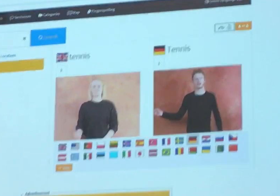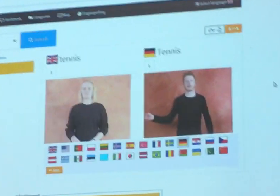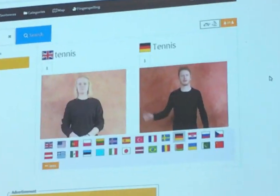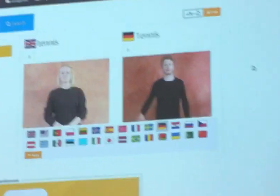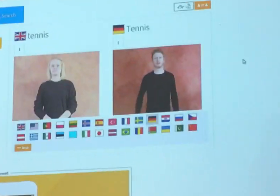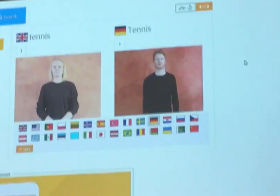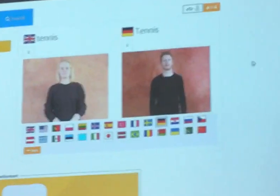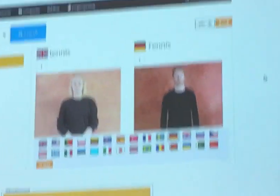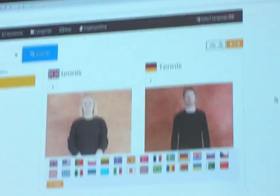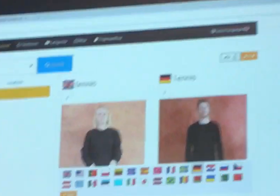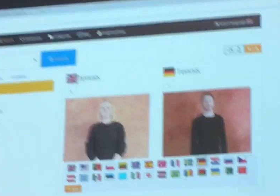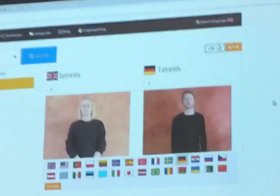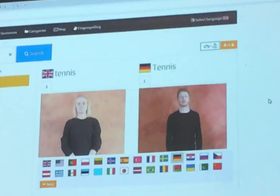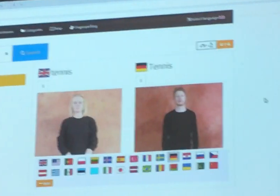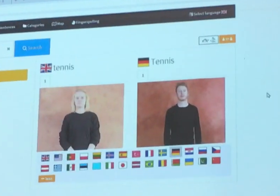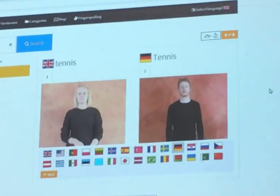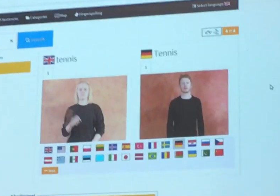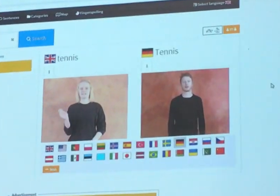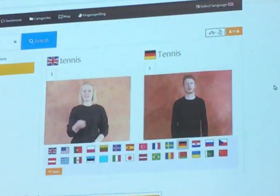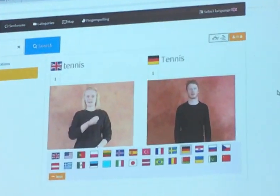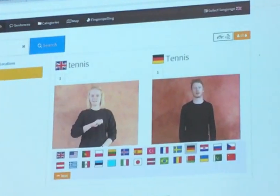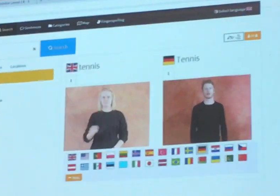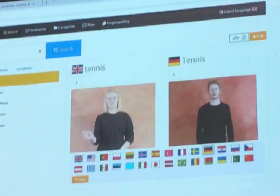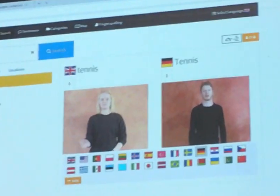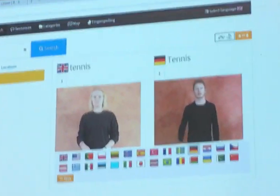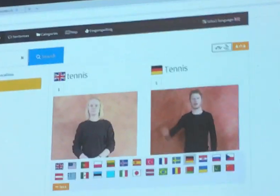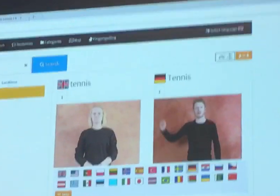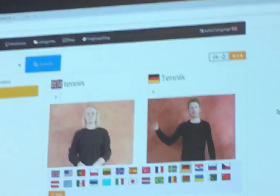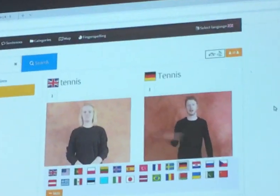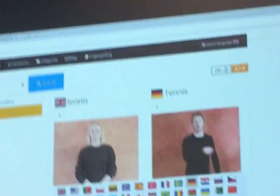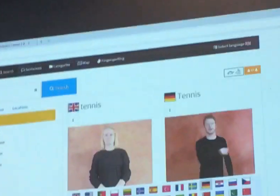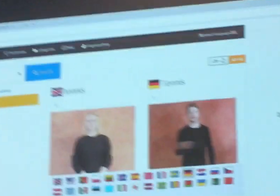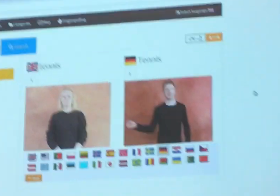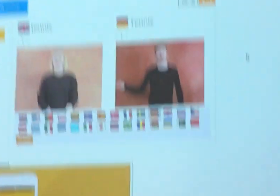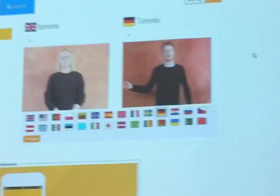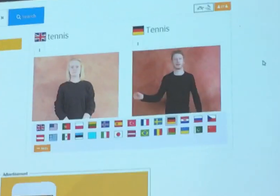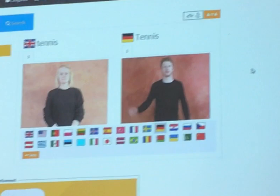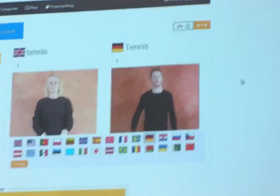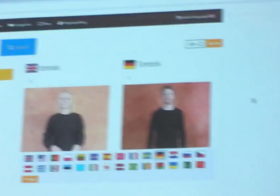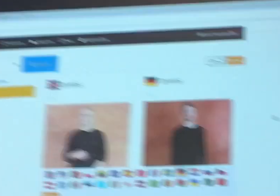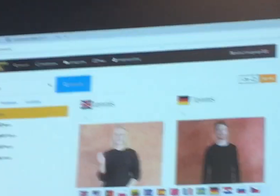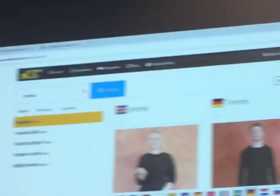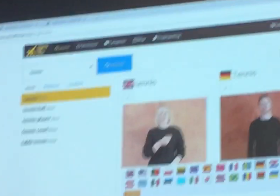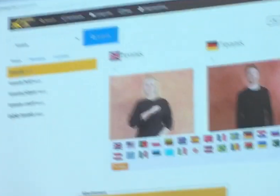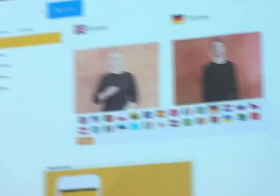ist es die Idee, dass die Menschen nicht mehr Mühe aufwenden, um Bedeutung zu vermitteln, als nötig ist.